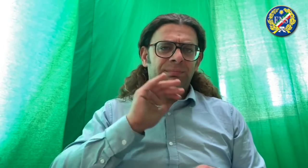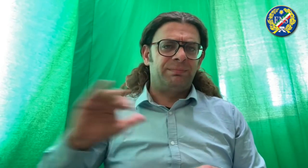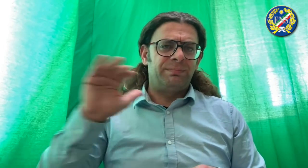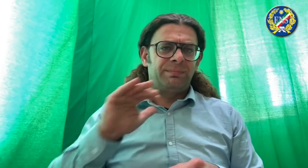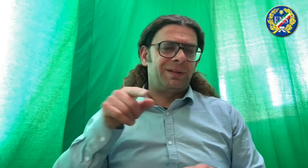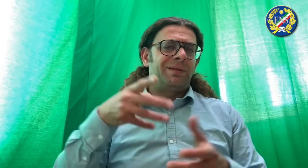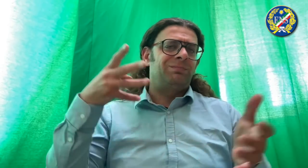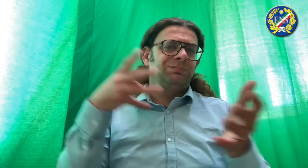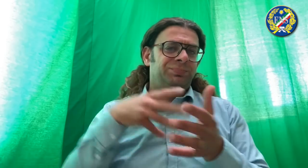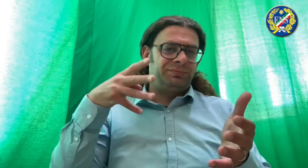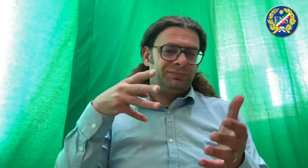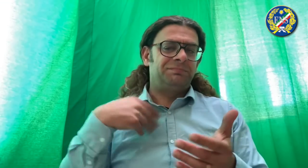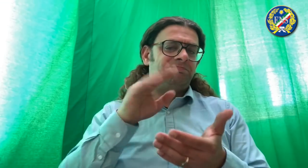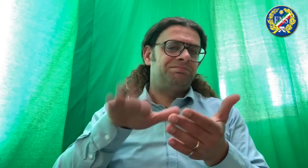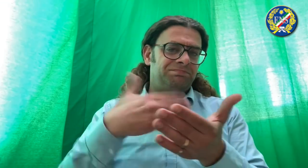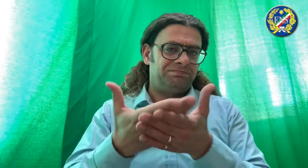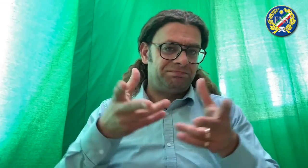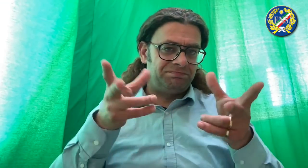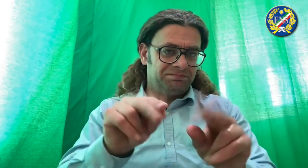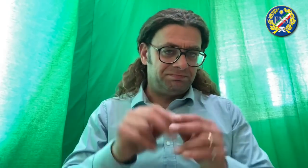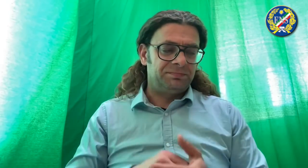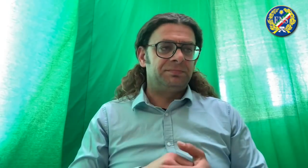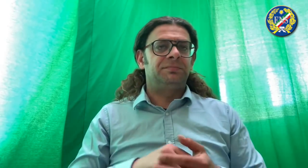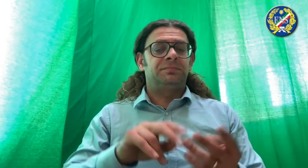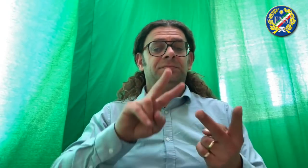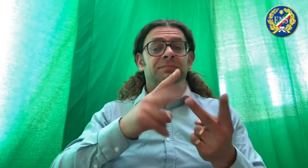Le persone sorde vengono sempre discriminate e vivono una grande difficoltà; per questo occorre riproporre questa iniziativa.